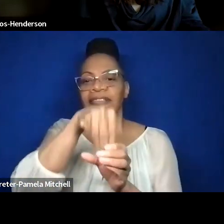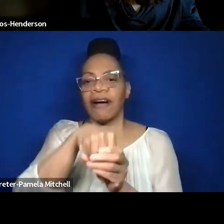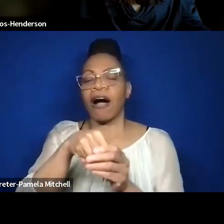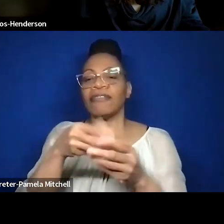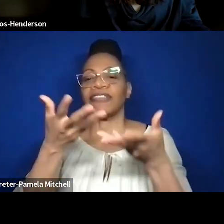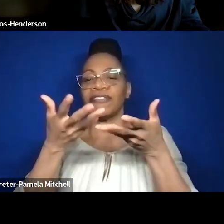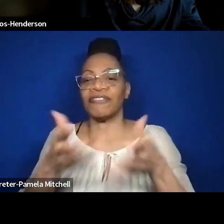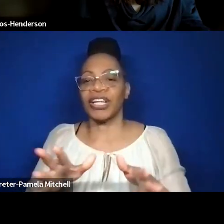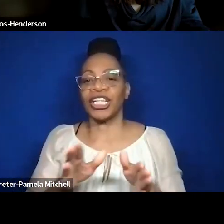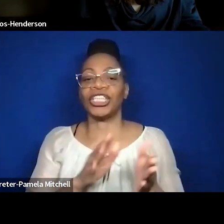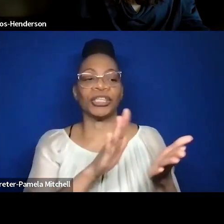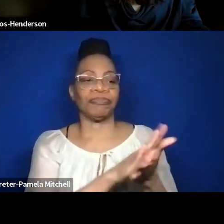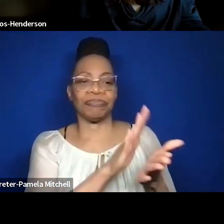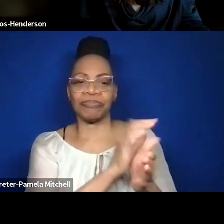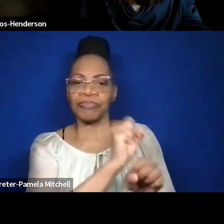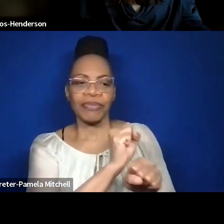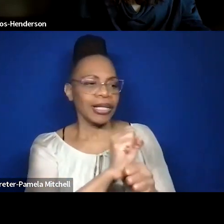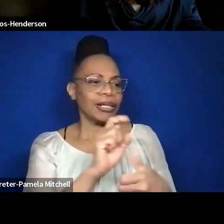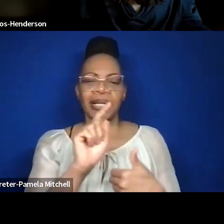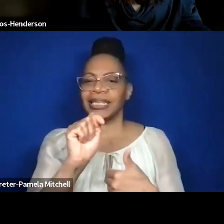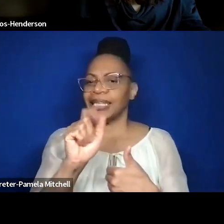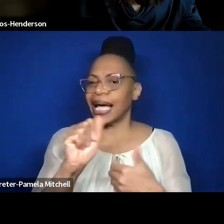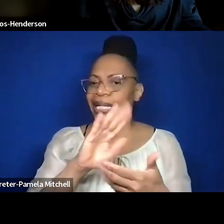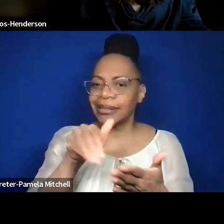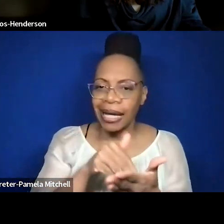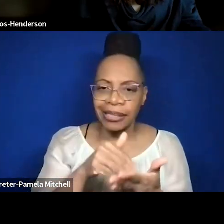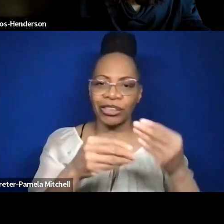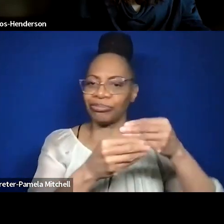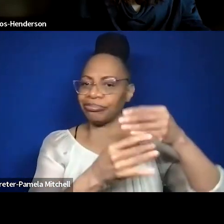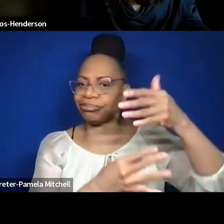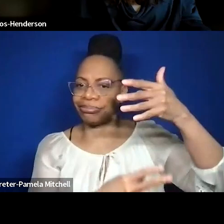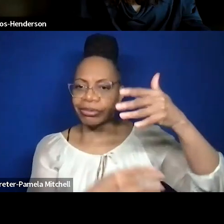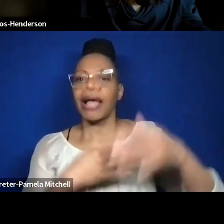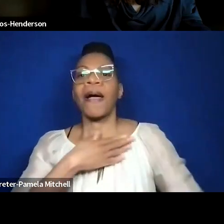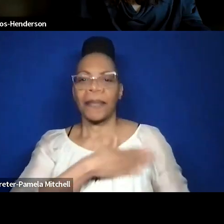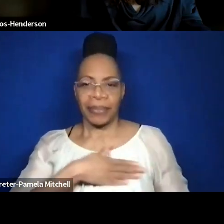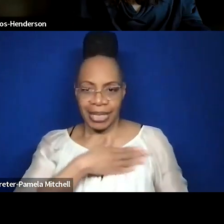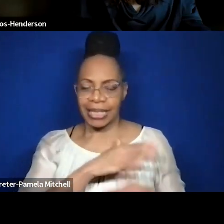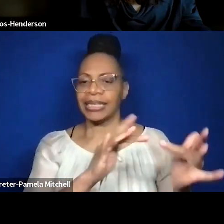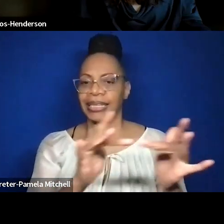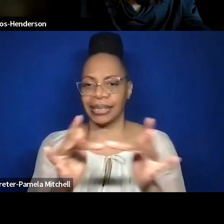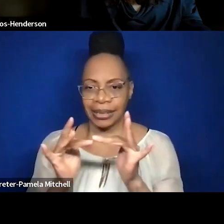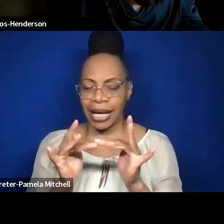tus oficinas de la Seguridad Social y otras personas. Por favor, hazlo. Gracias, de nuevo.